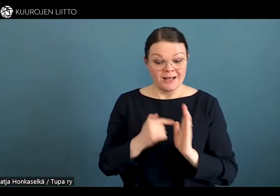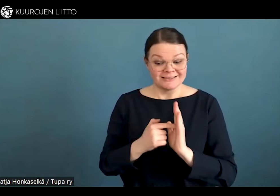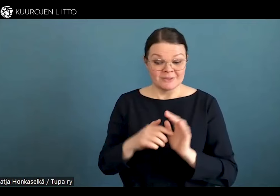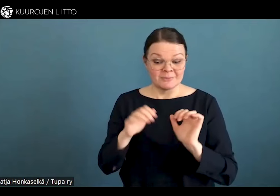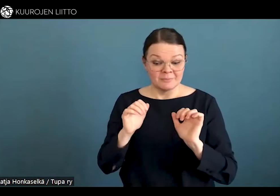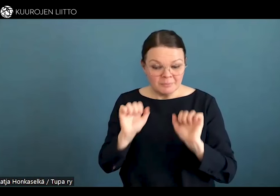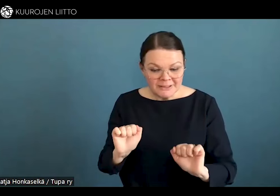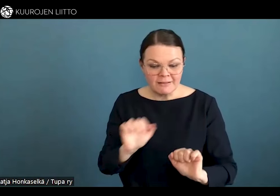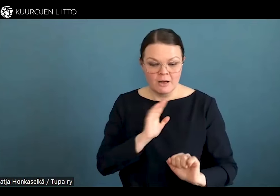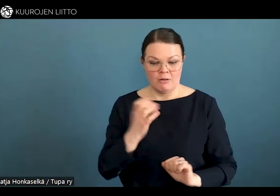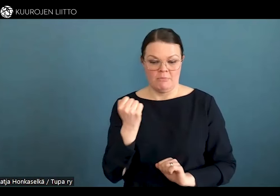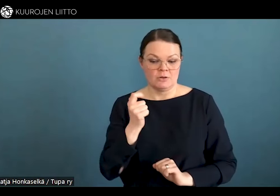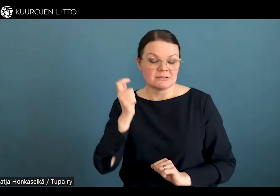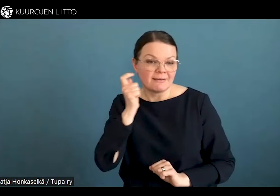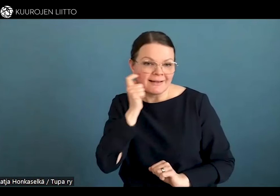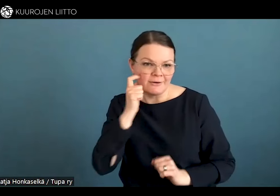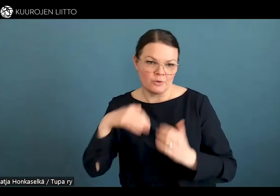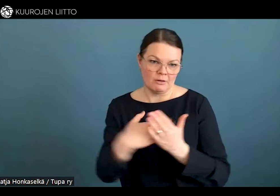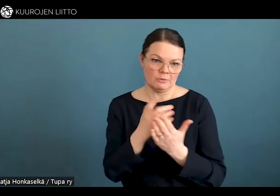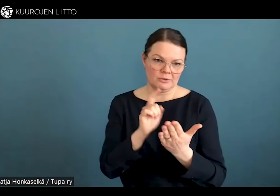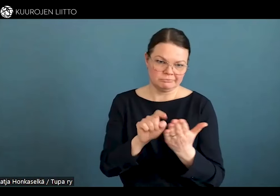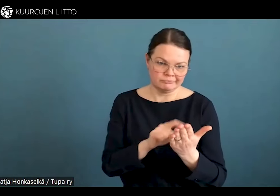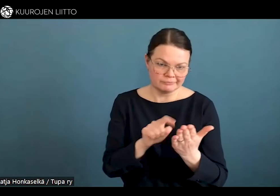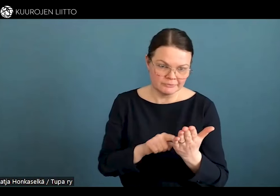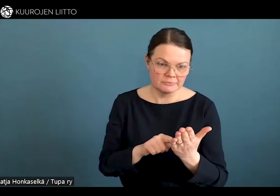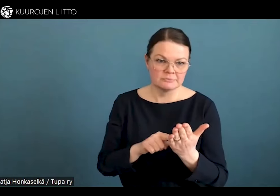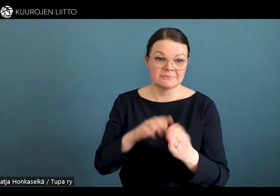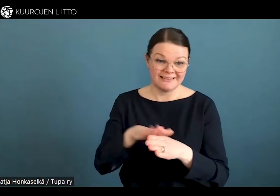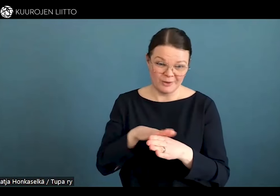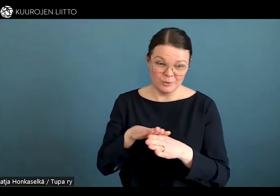ja sen käytön pitäisi olla mahdollista myös kännykän avulla.